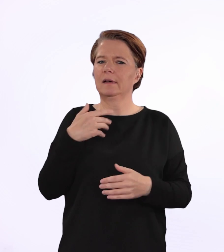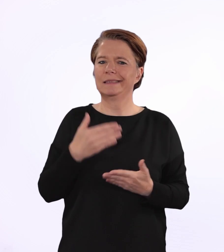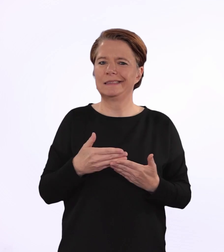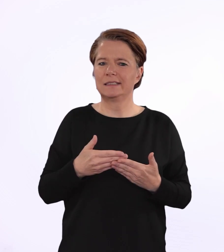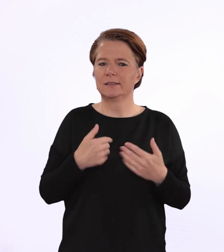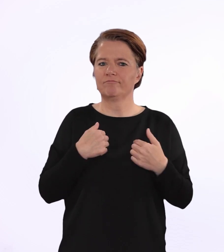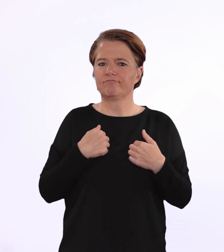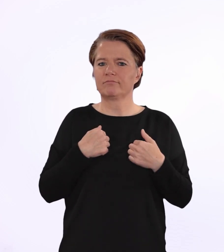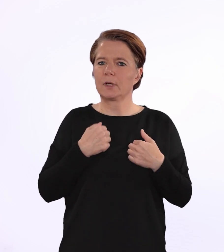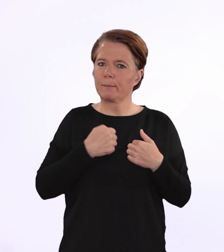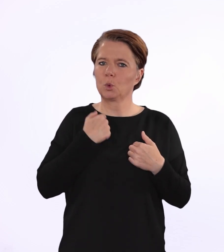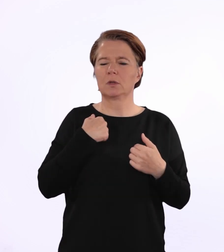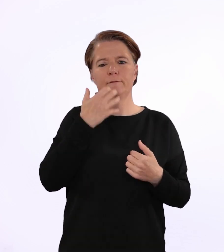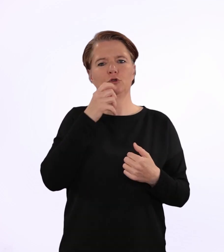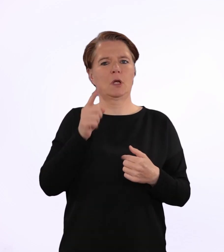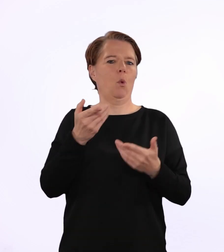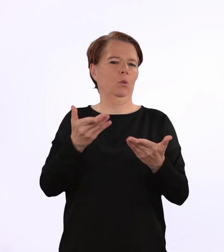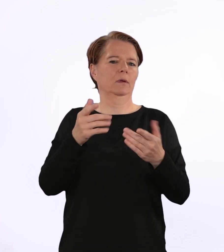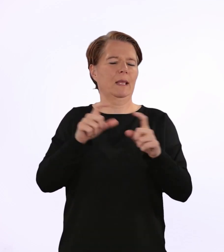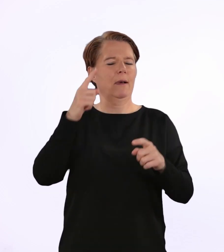Also da den Mut, sich zu hinterfragen, ist das, was ich mir wünsche.